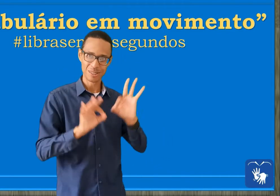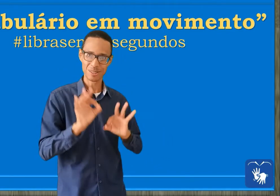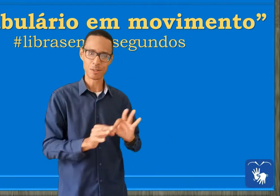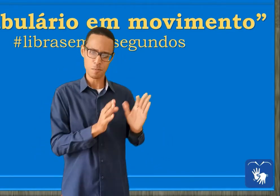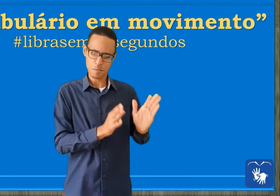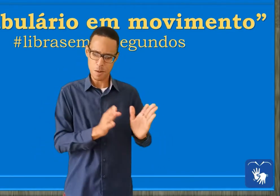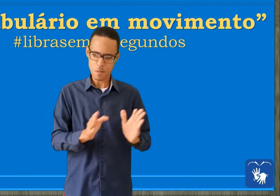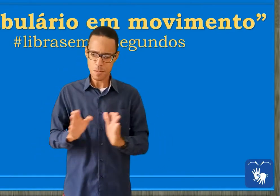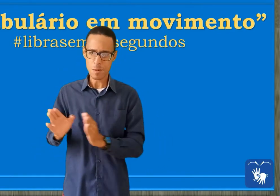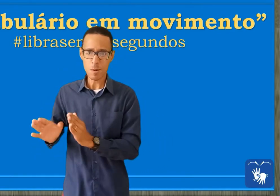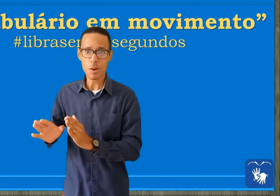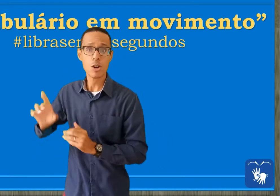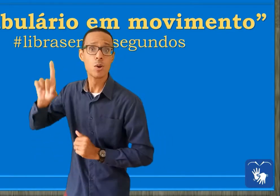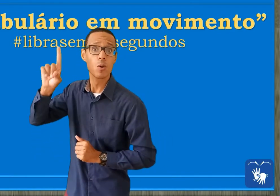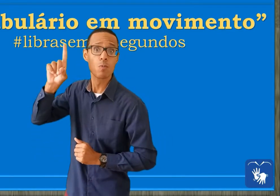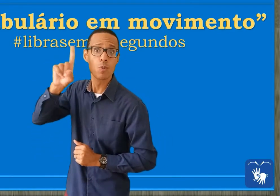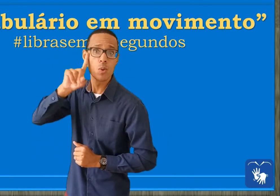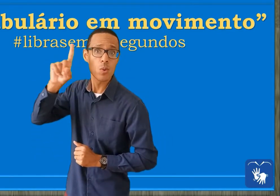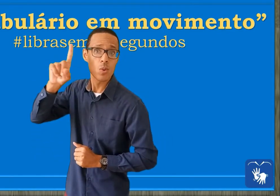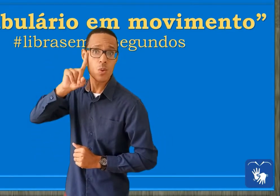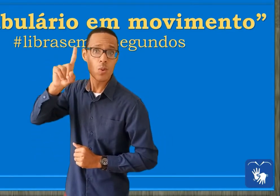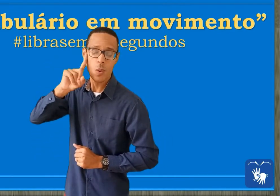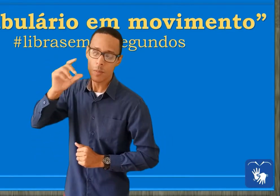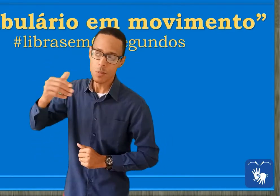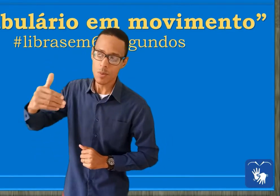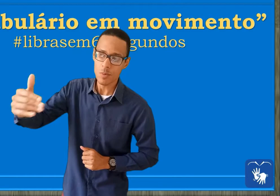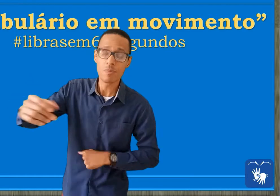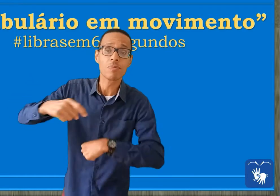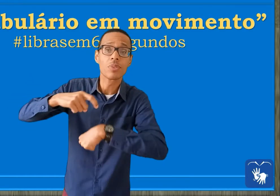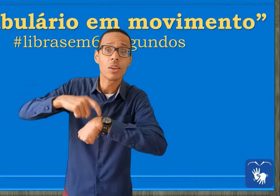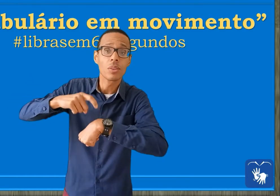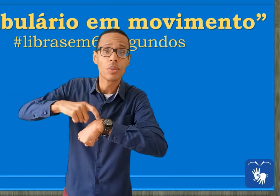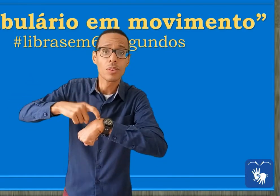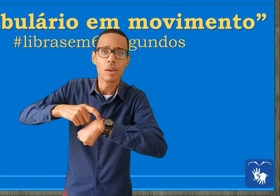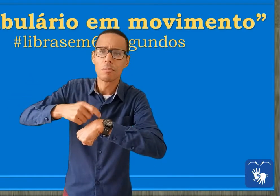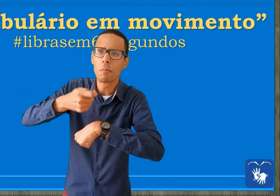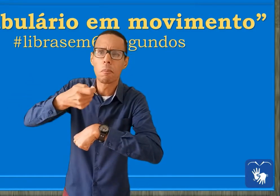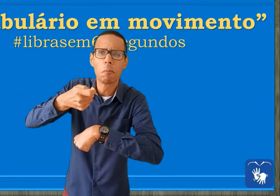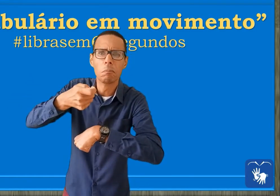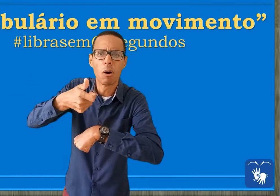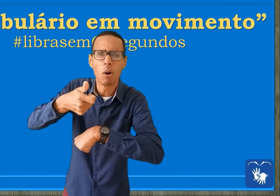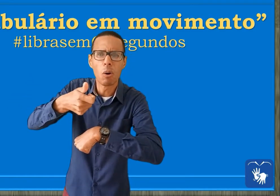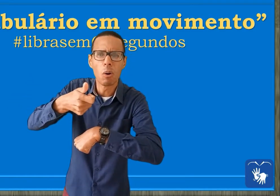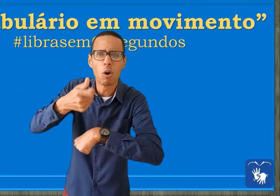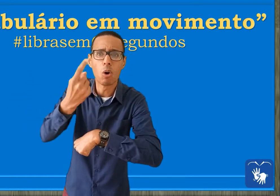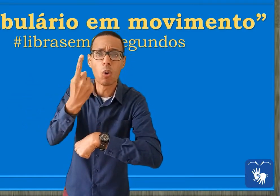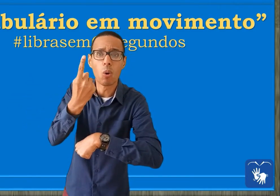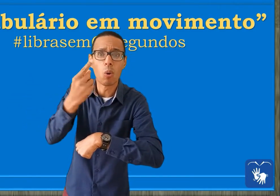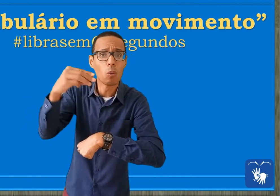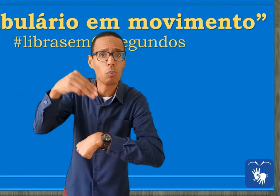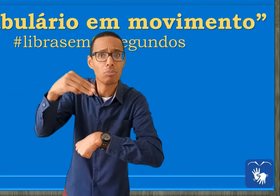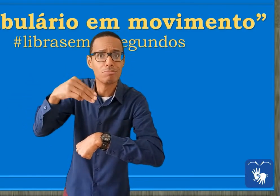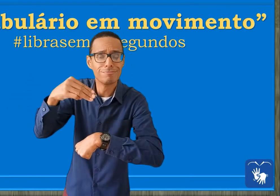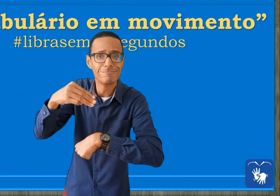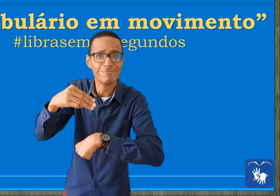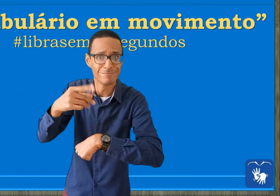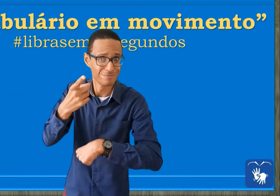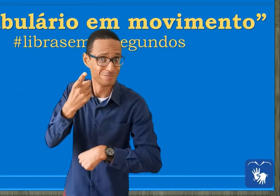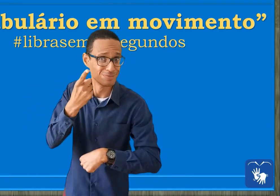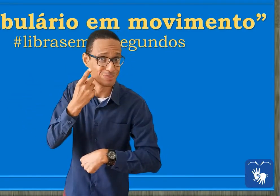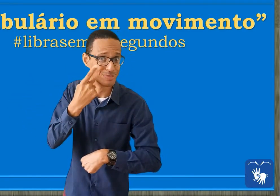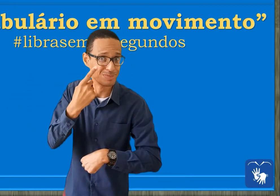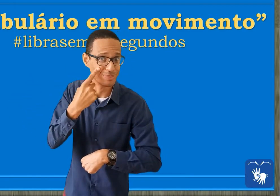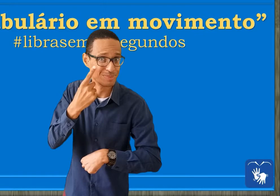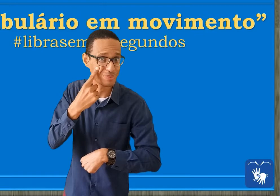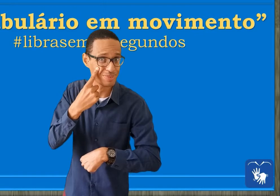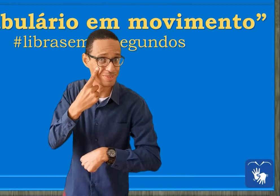Todos os dias teremos um vídeo-sinal ou sinais de apenas um minuto.